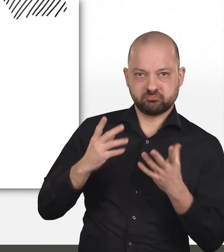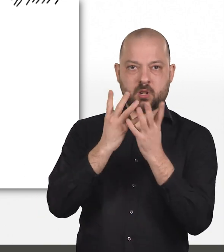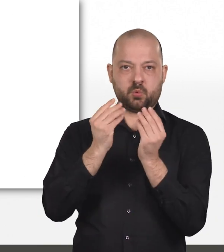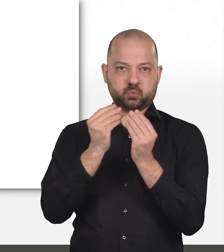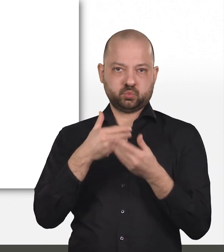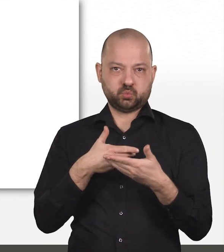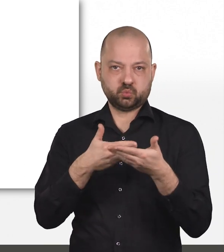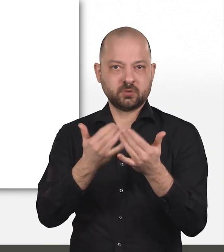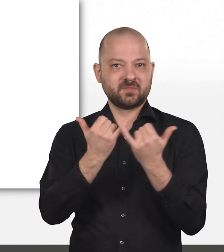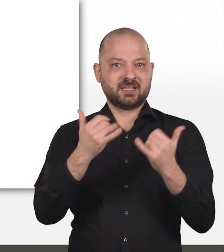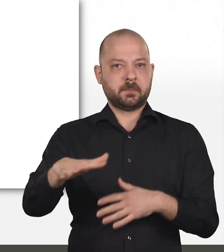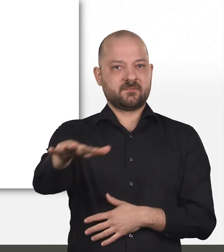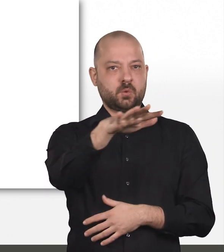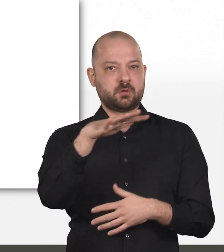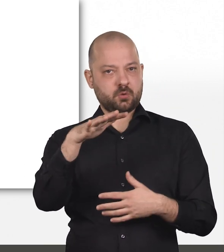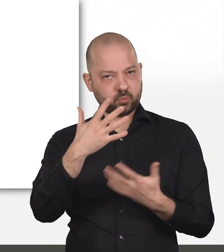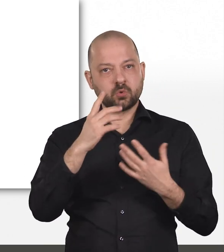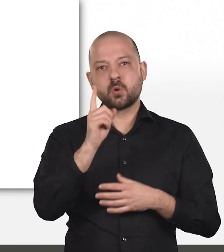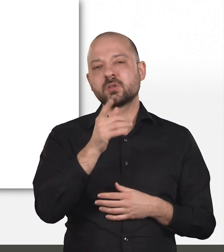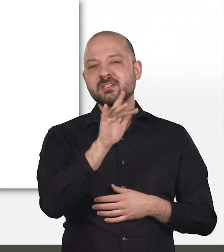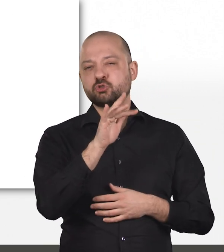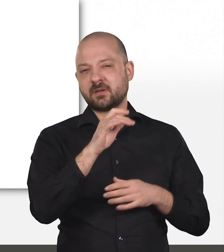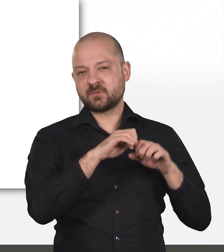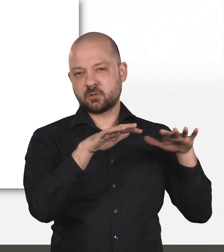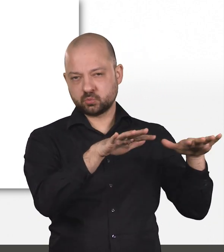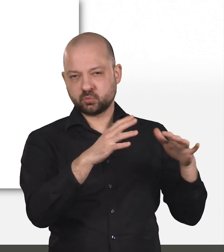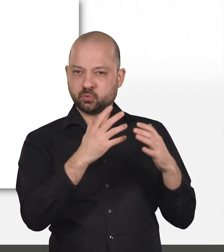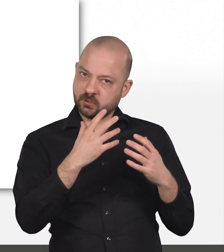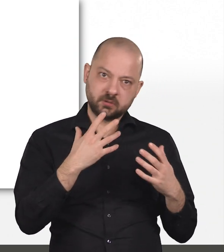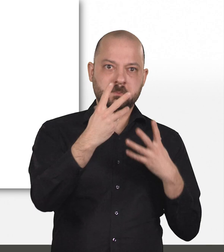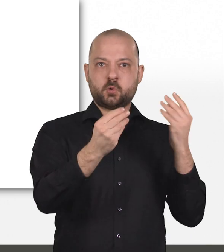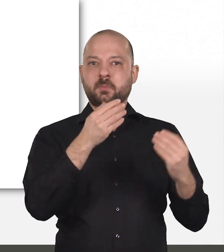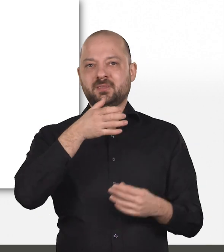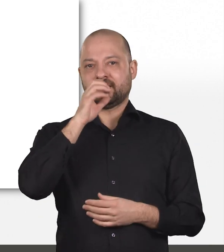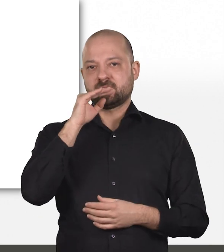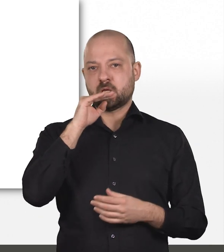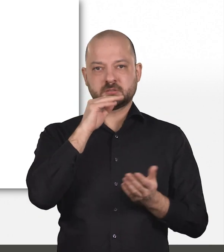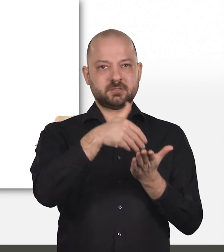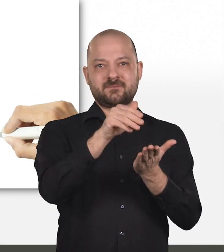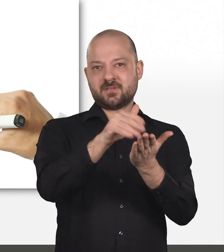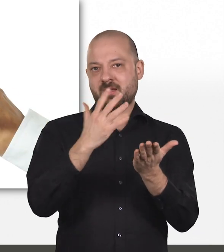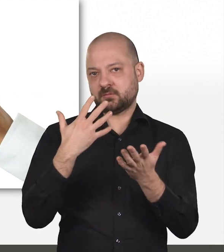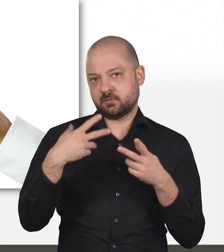wie die Bevölkerung und Kritische Infrastrukturen in diesem Fall weiterhin mit Trinkwasser versorgt werden können.